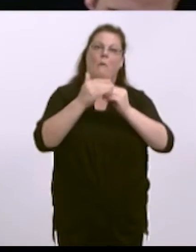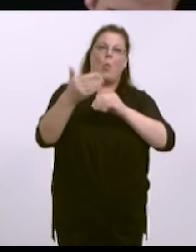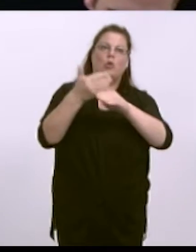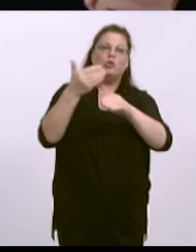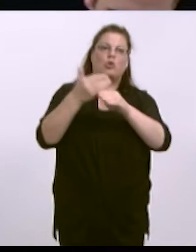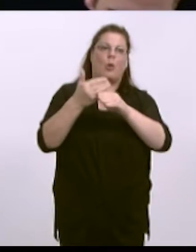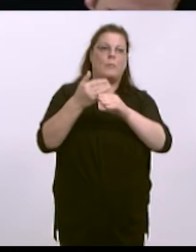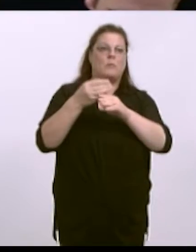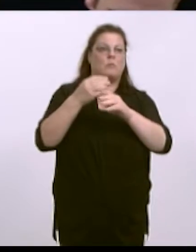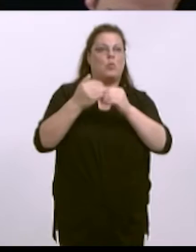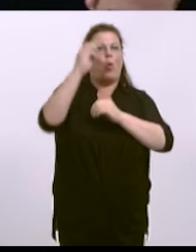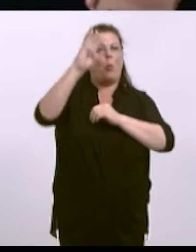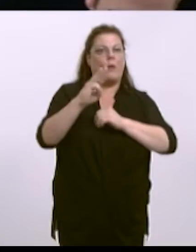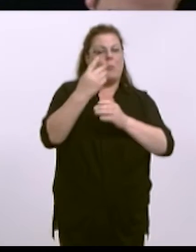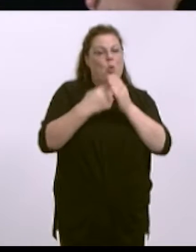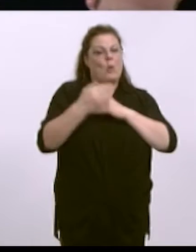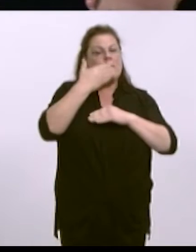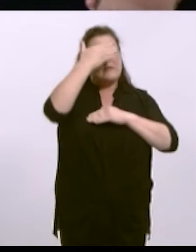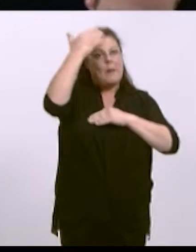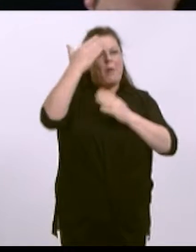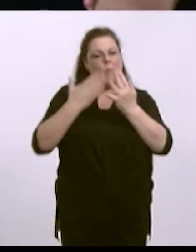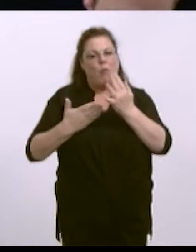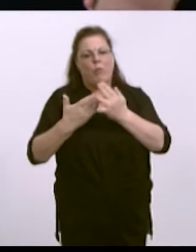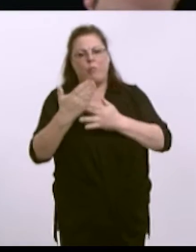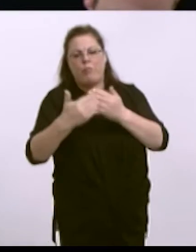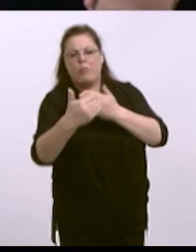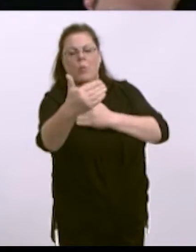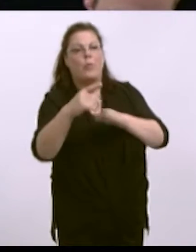ni, efallai, beth mae eich Llywodraeth chiín ei wneud i geisio cyflawni hynny, a sut y